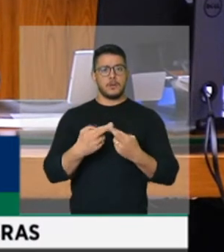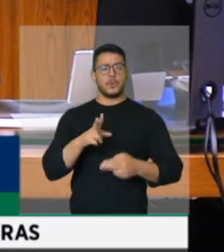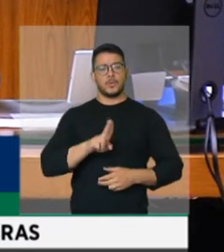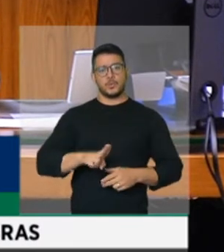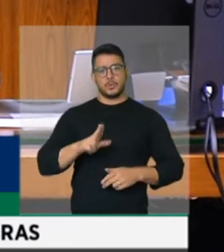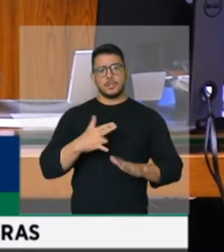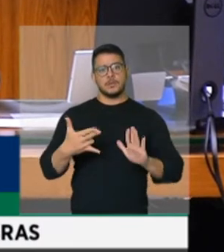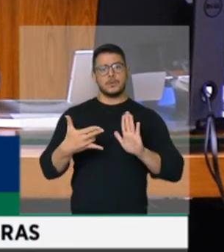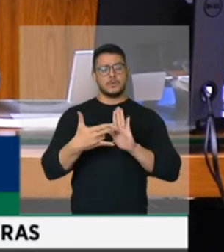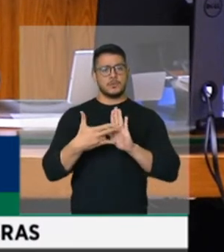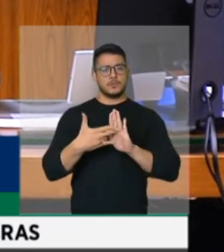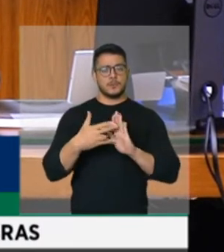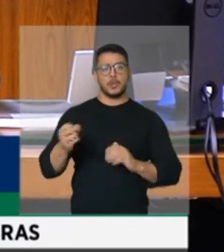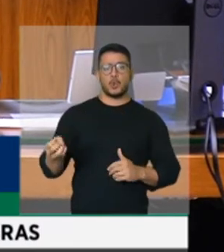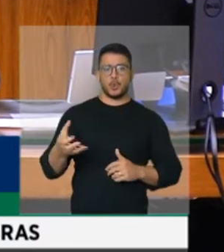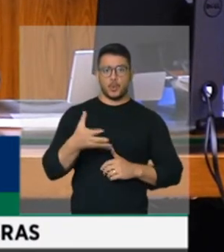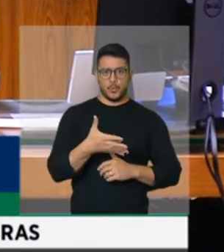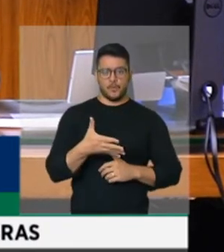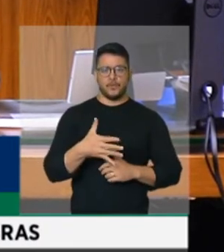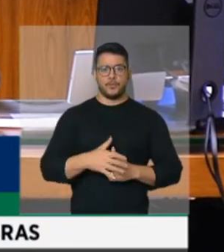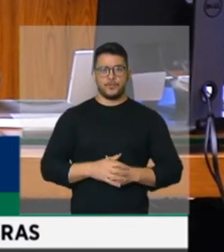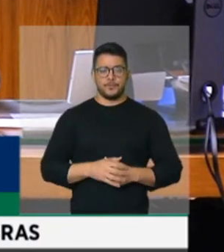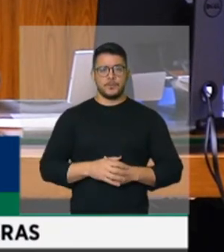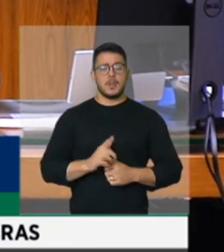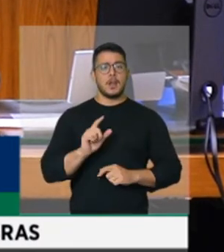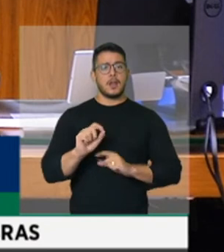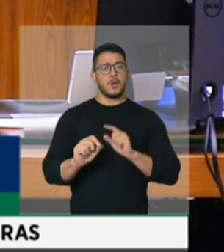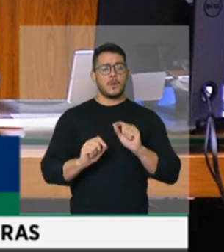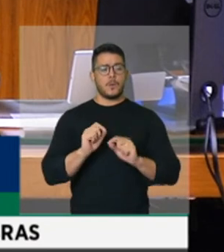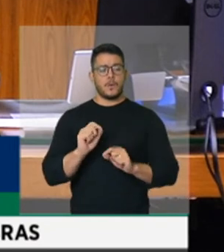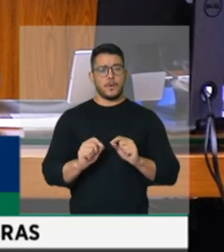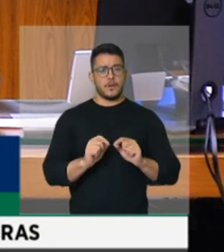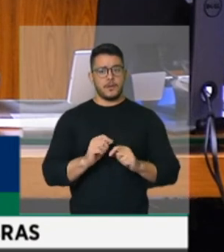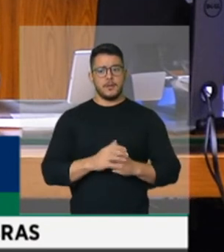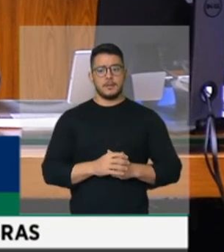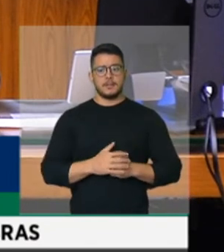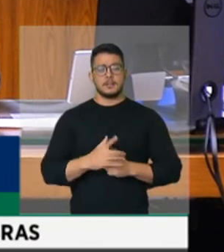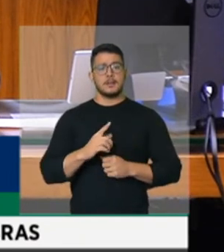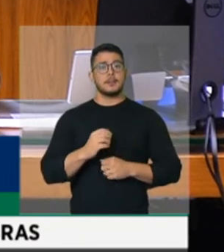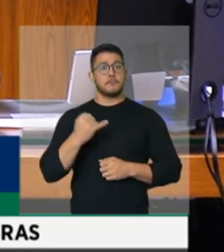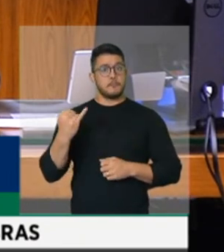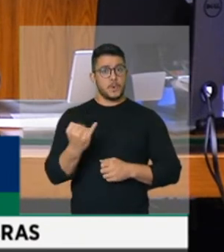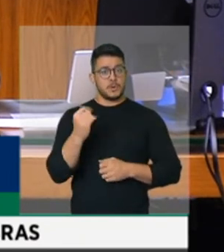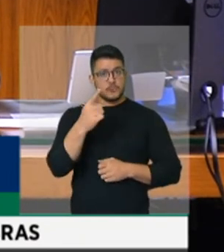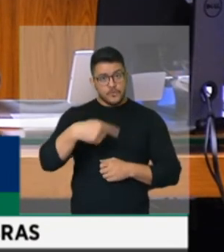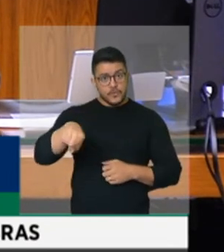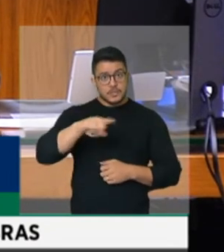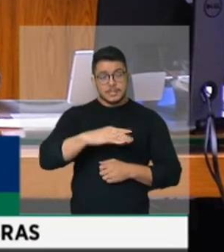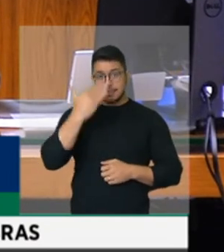SESSÃO QUE NÓS VAMOS USAR O REGIMENTO ALTERADO NUMA MATÉRIA POLÊMICA CONSIDERANDO AS ALTERAÇÕES... E QUERO DEIXAR ISSO BEM CLARO, PARA NÃO SER